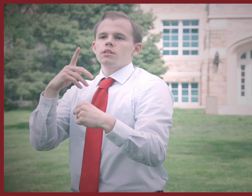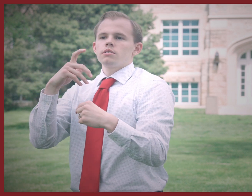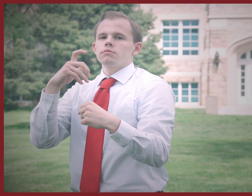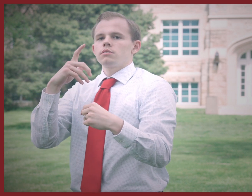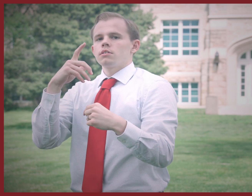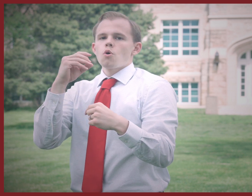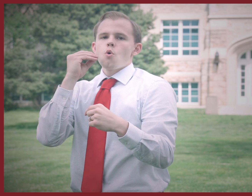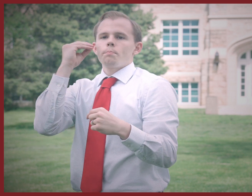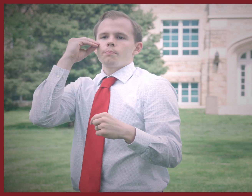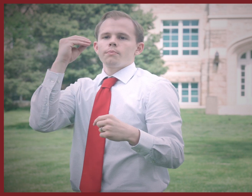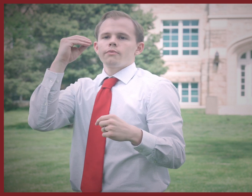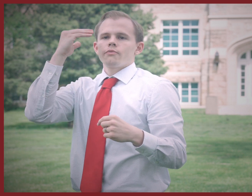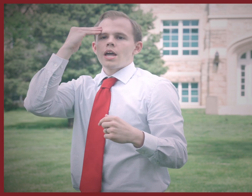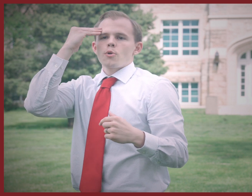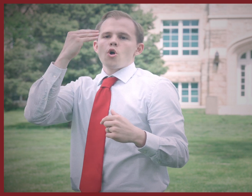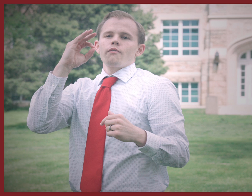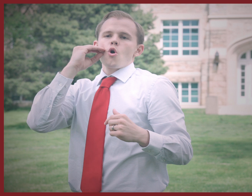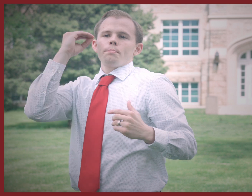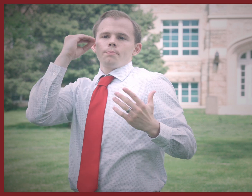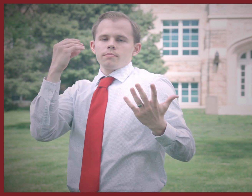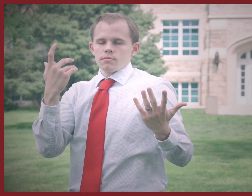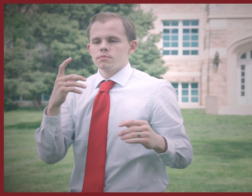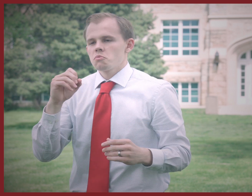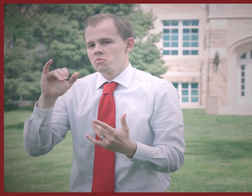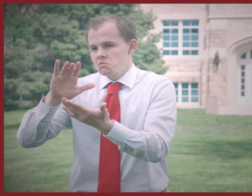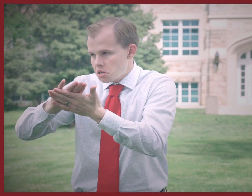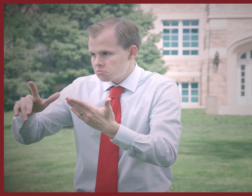ya sabes, un recordatorio de casa.